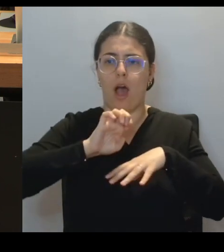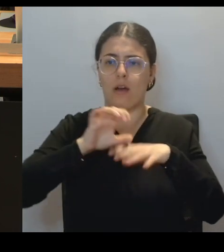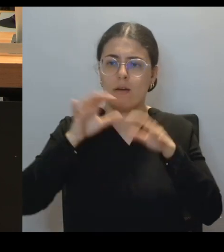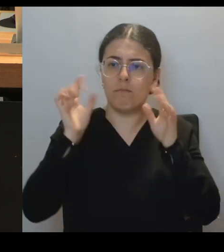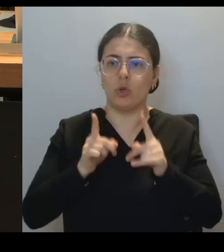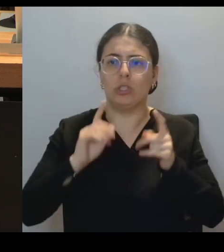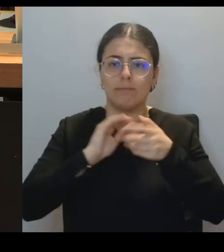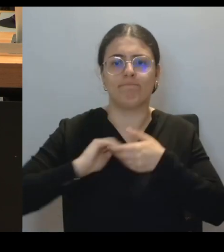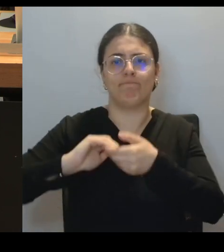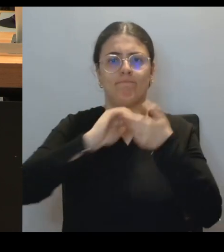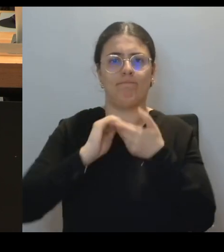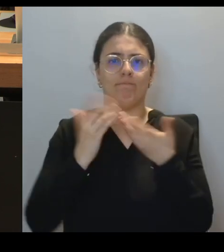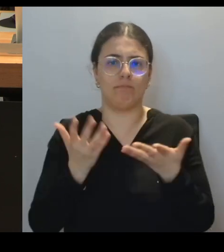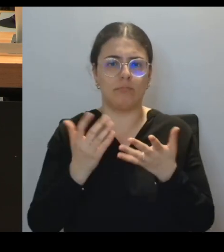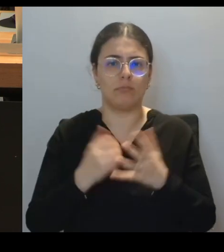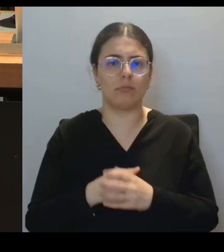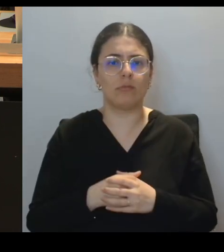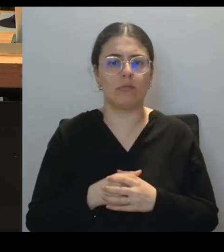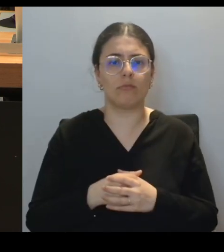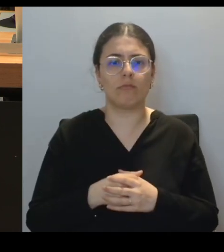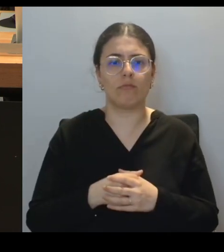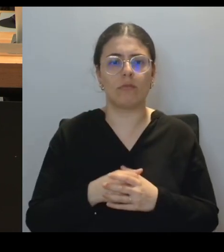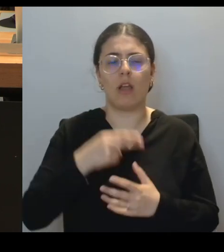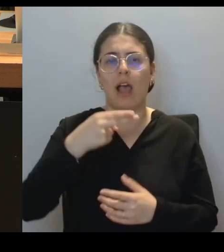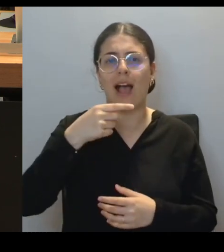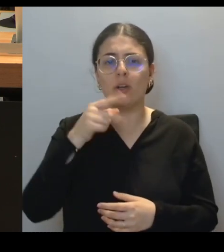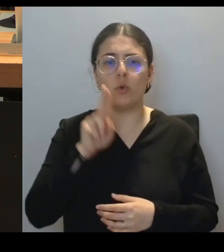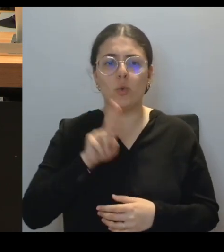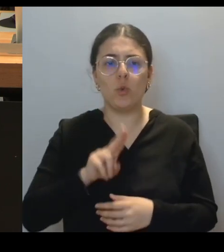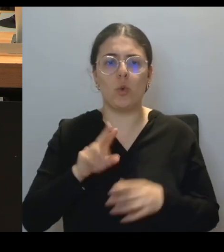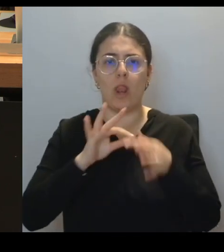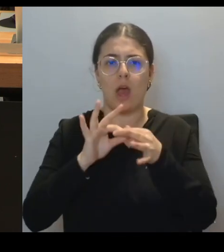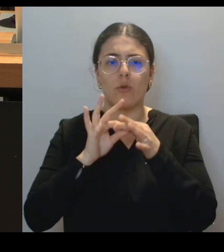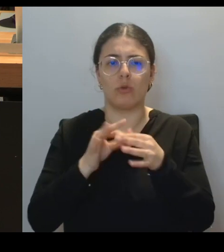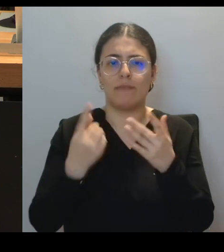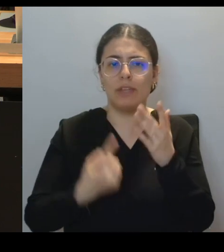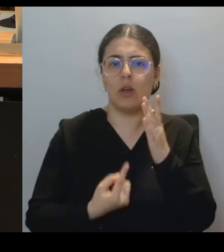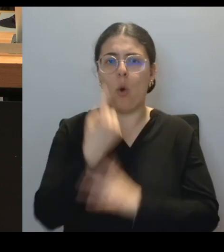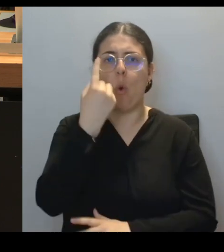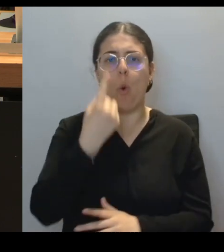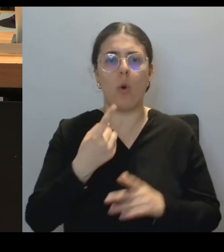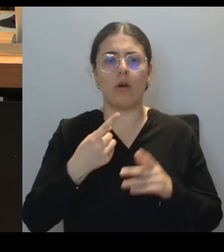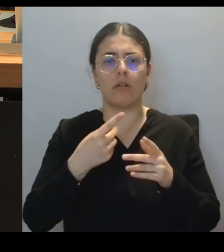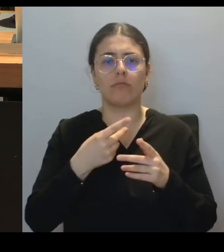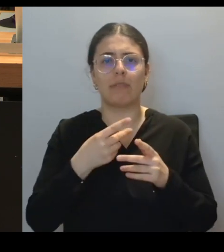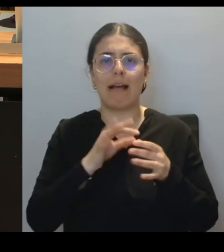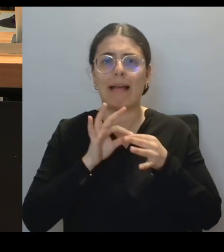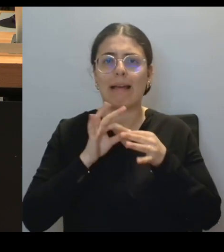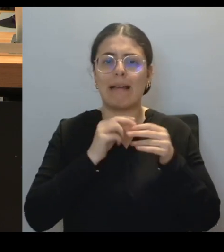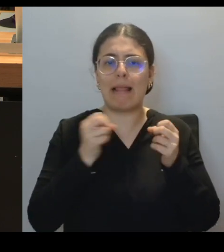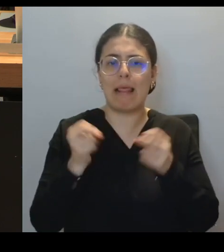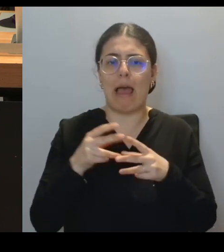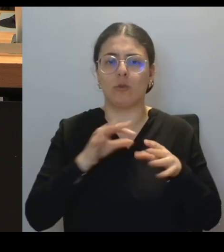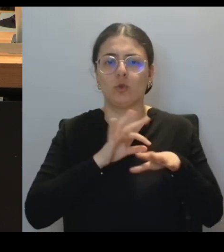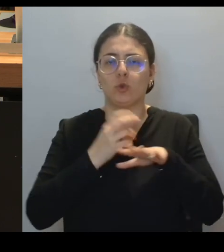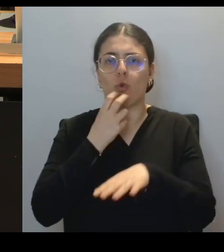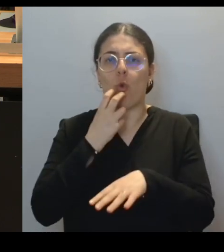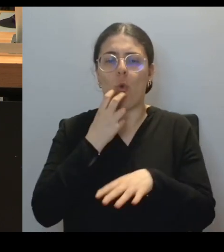Gleichstrom Übertragungsleitungen, die gebaut werden, damit wir auch auf die Wasserkraft der Skandinavier mit zugreifen